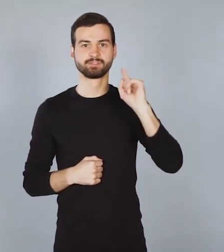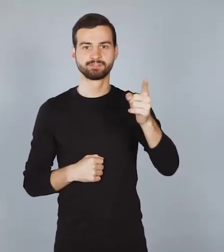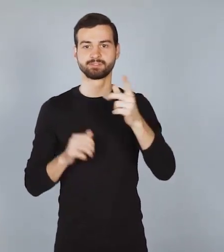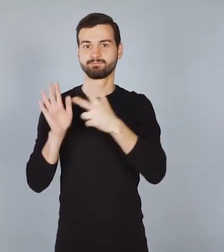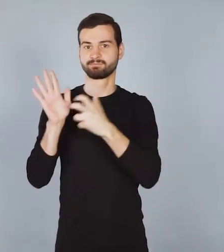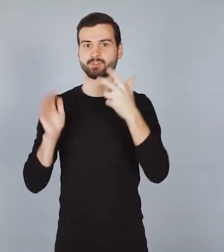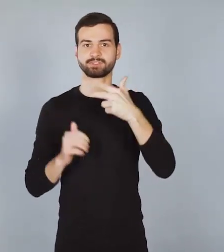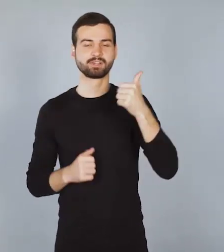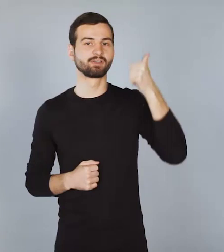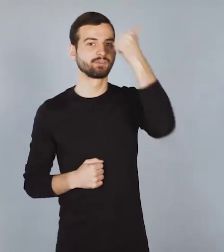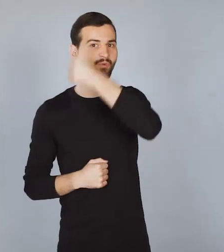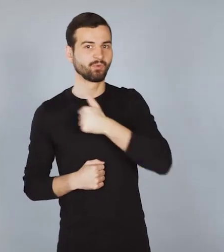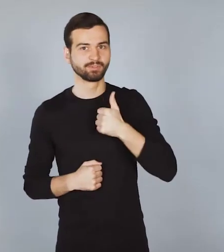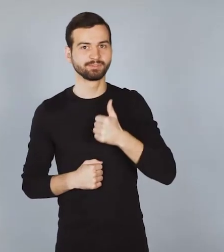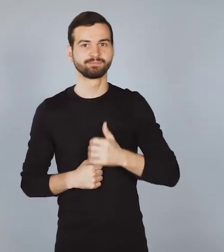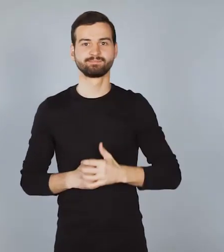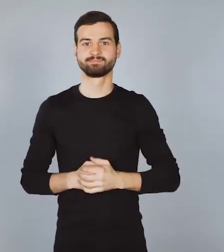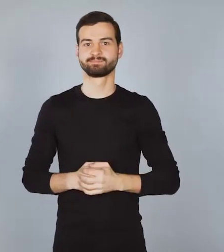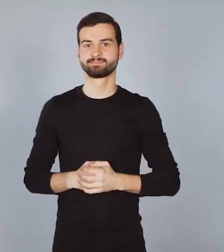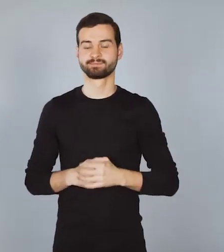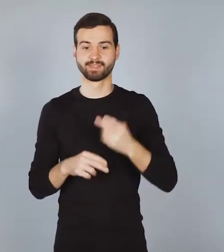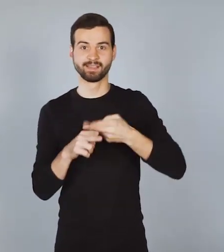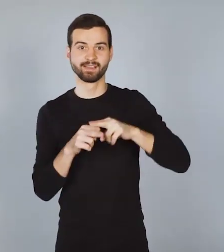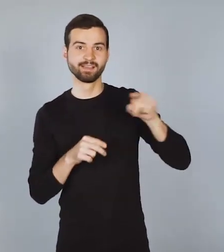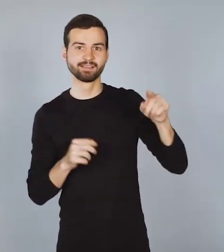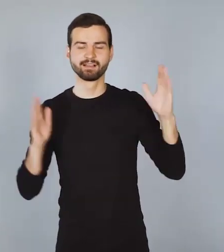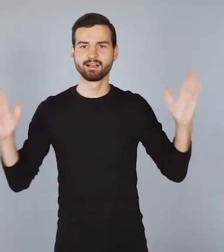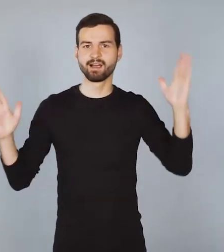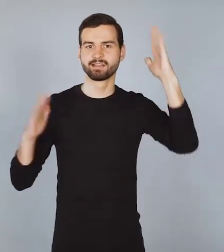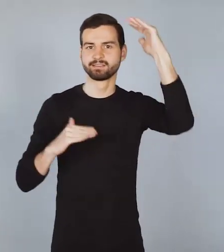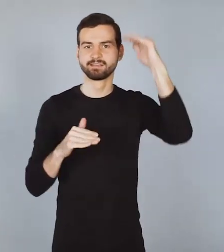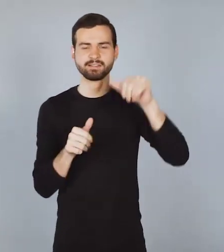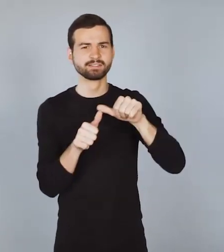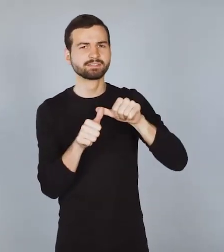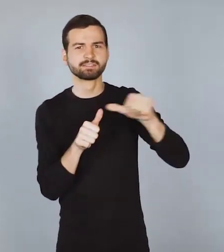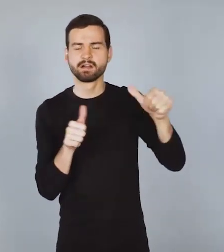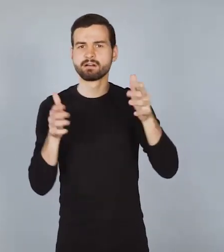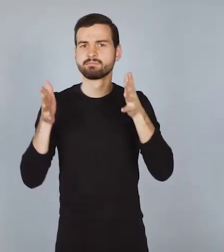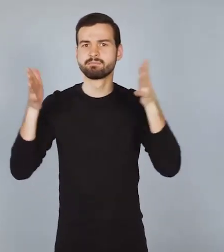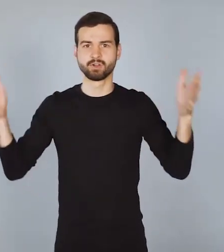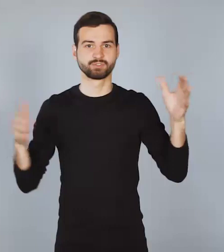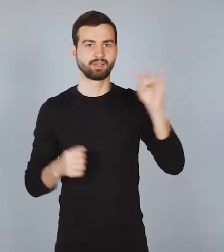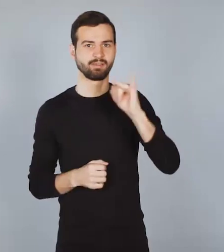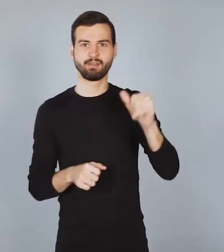1830 год. Это одна из самых больших и